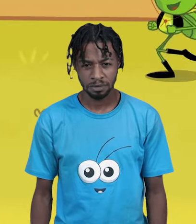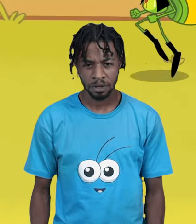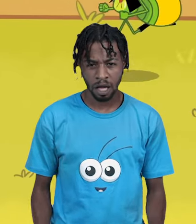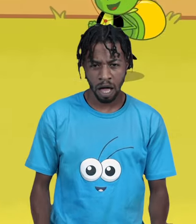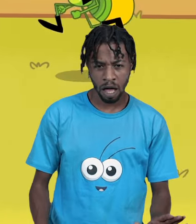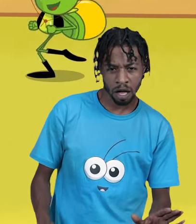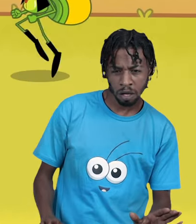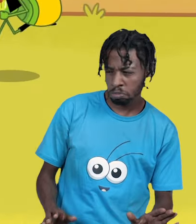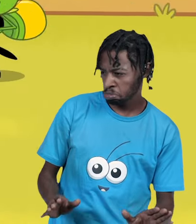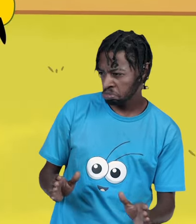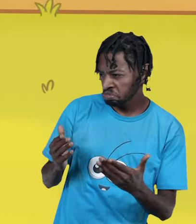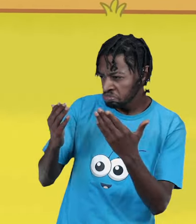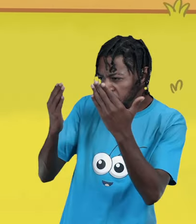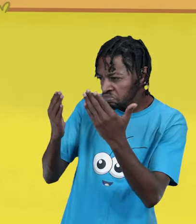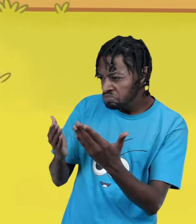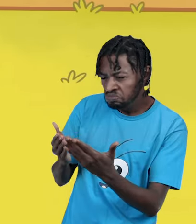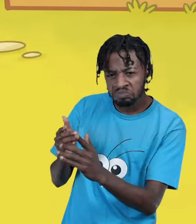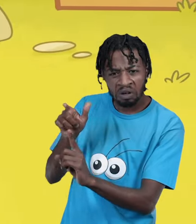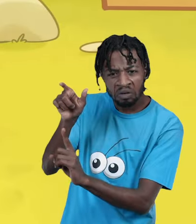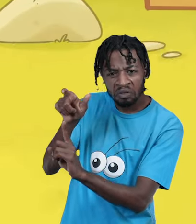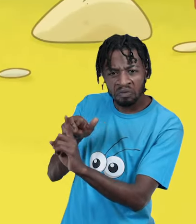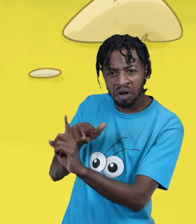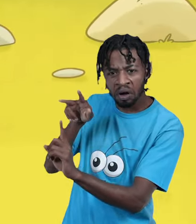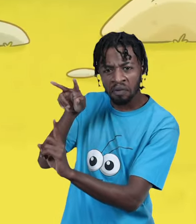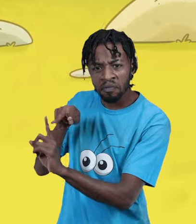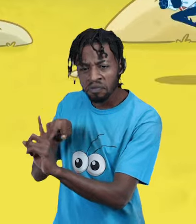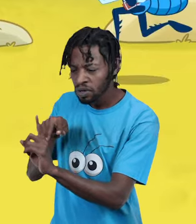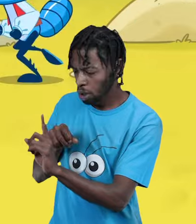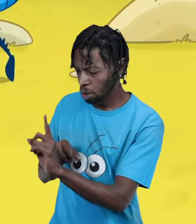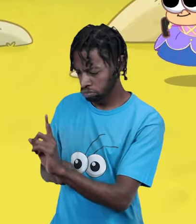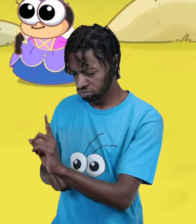Aparência não importa, não